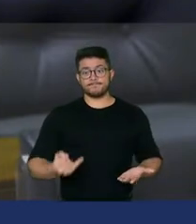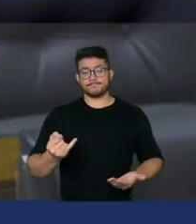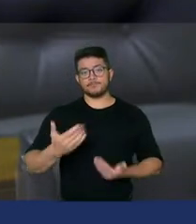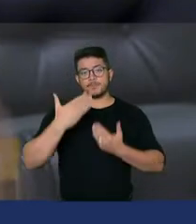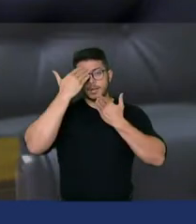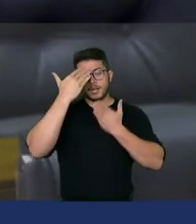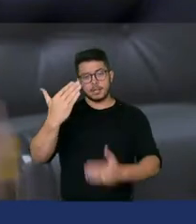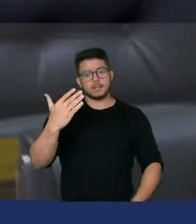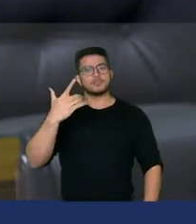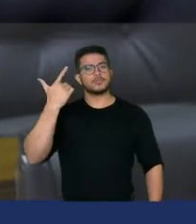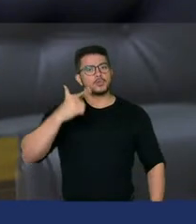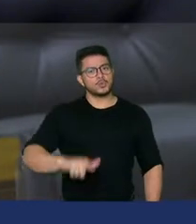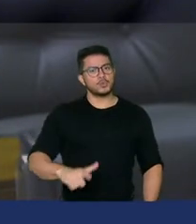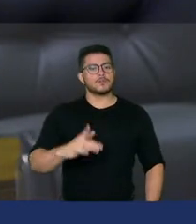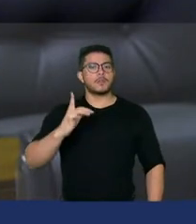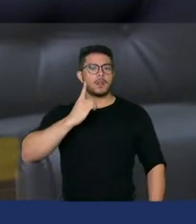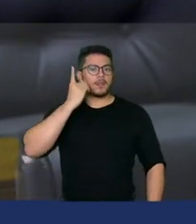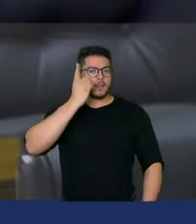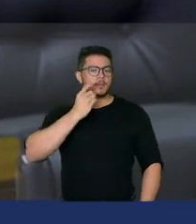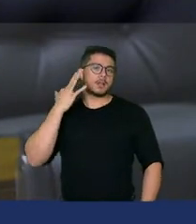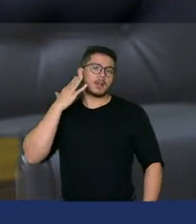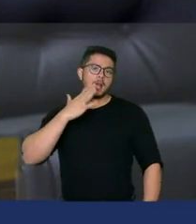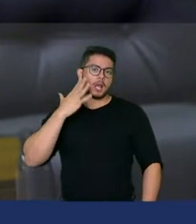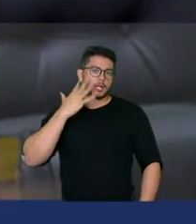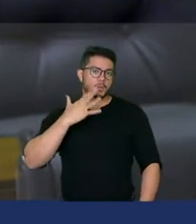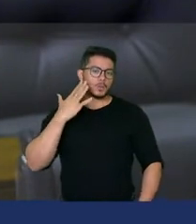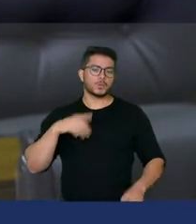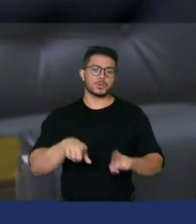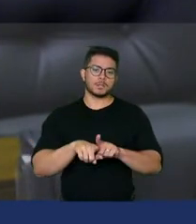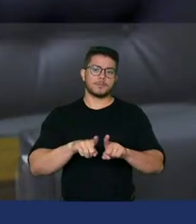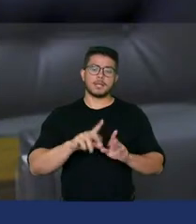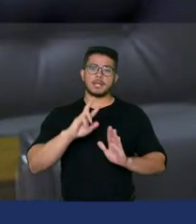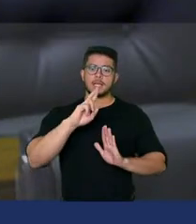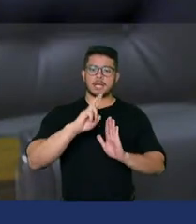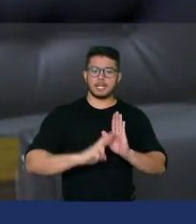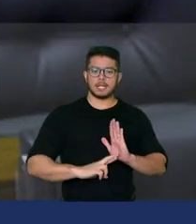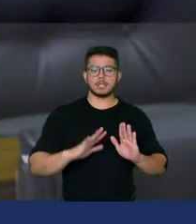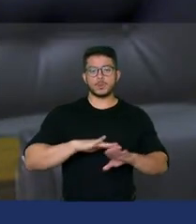QUERO AGRADECER ENORMEMENTE AO DEPUTADO ARTIGO IÃOR LIRA, A V.EXA., AO RELATOR CELSO... A TODOS DA CASA QUE VOTARAM A